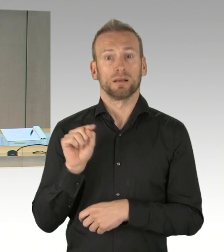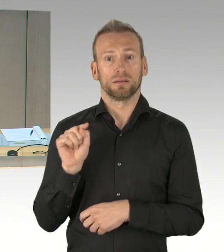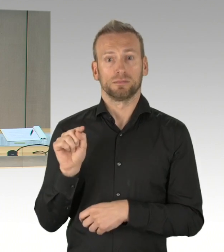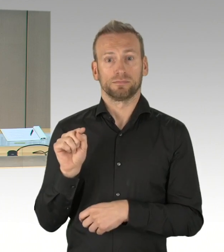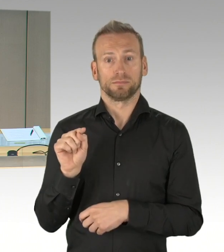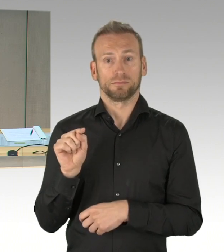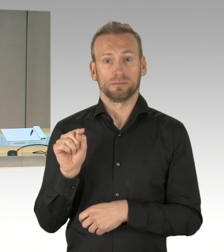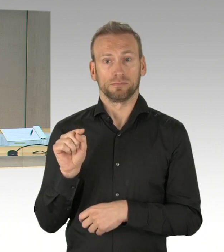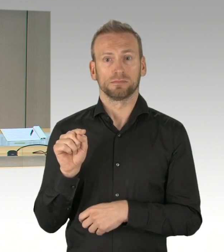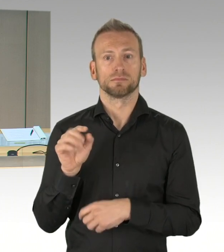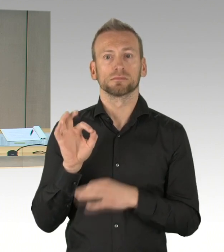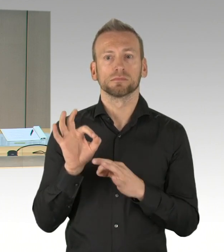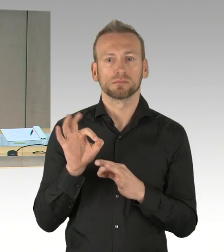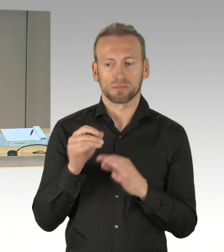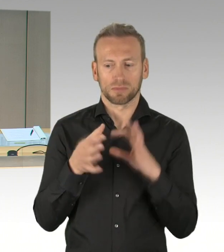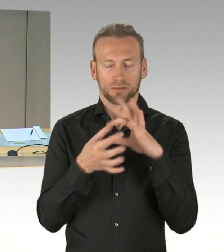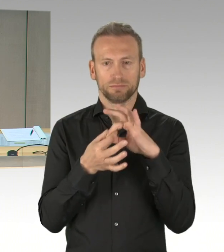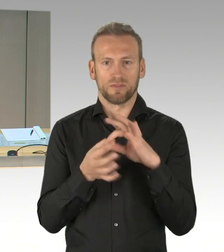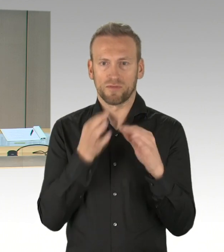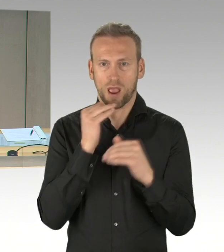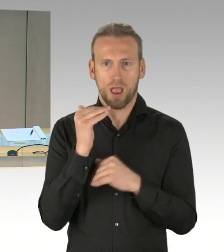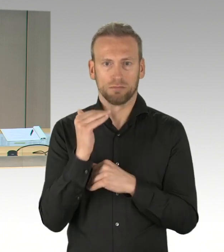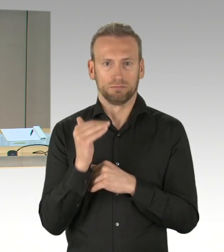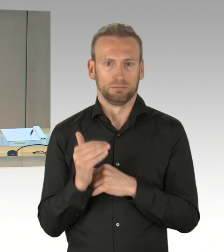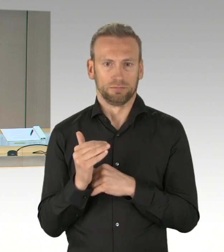steht mindestens eine Zusatzfrage dem anfragenden Mitglied zu. Eine weitere Zusatzfrage